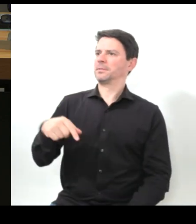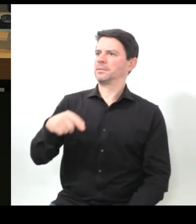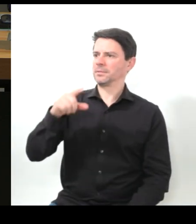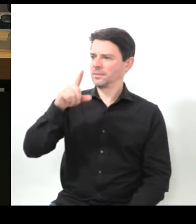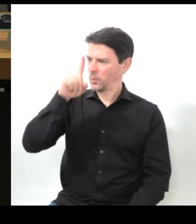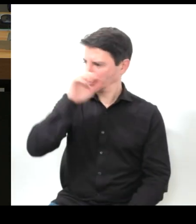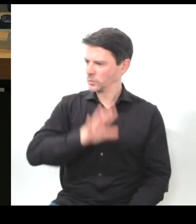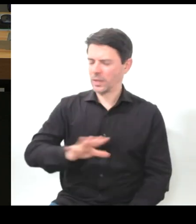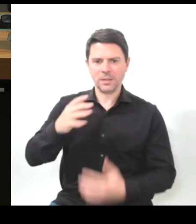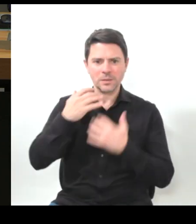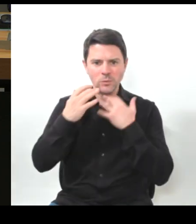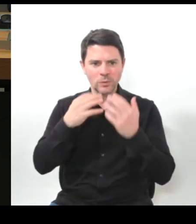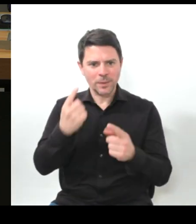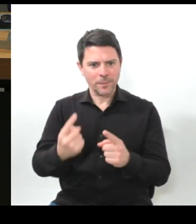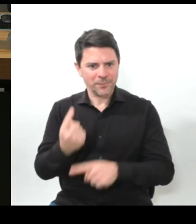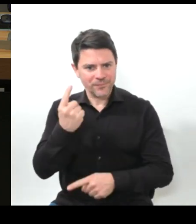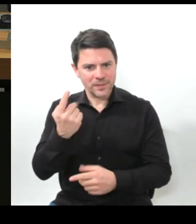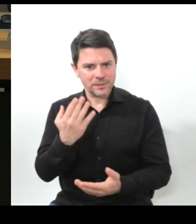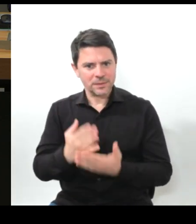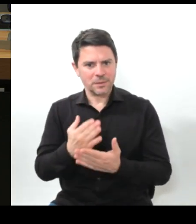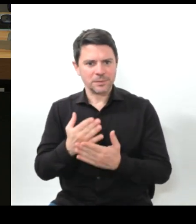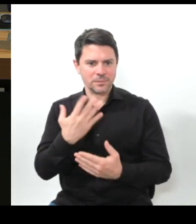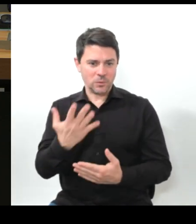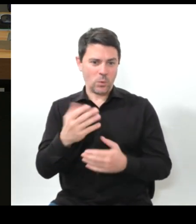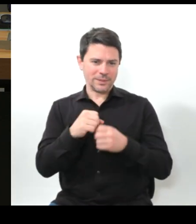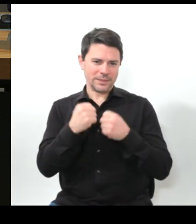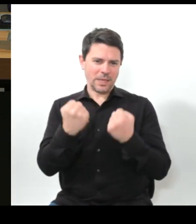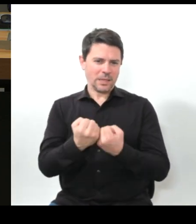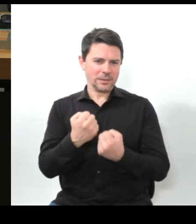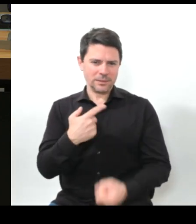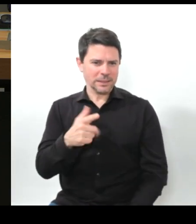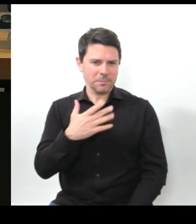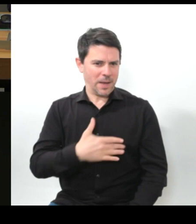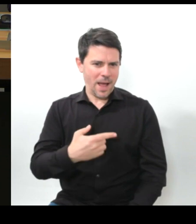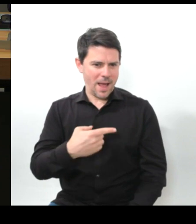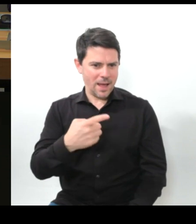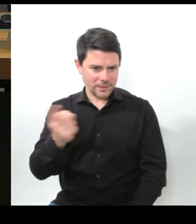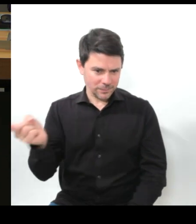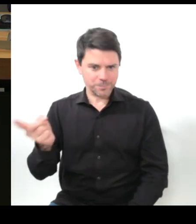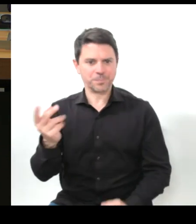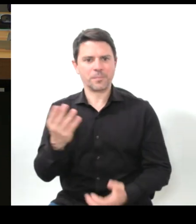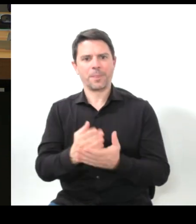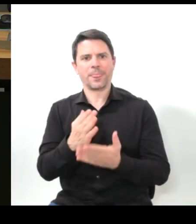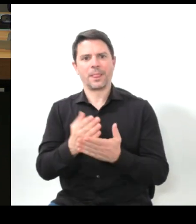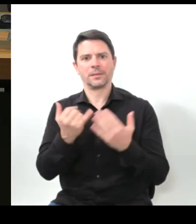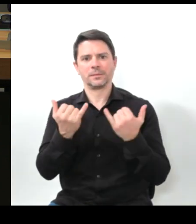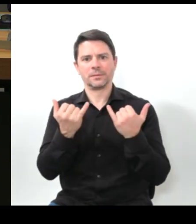Dieses Haus hat sich ja bereits mit einer ganzen Reihe von Fragen beschäftigt, die die eigene Verfasstheit betreffen,